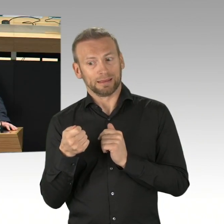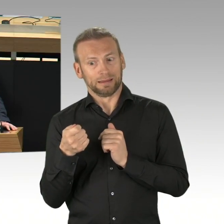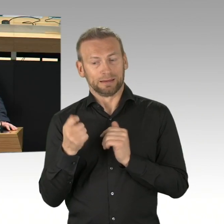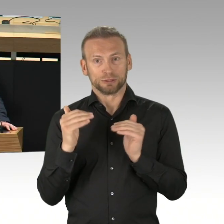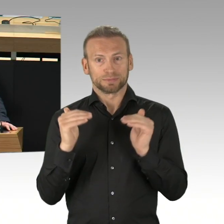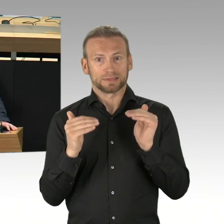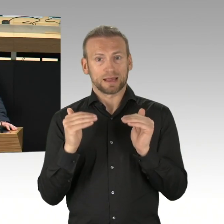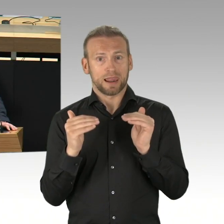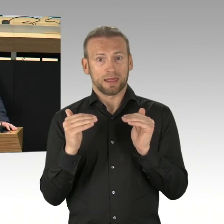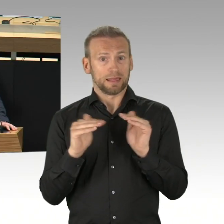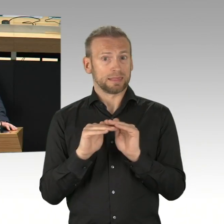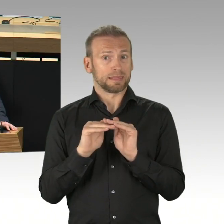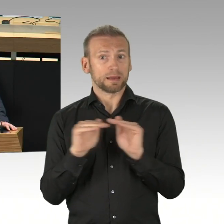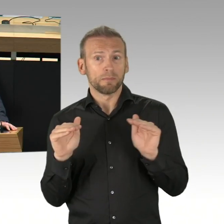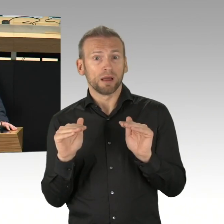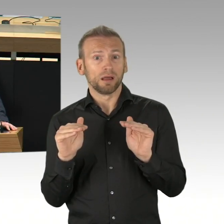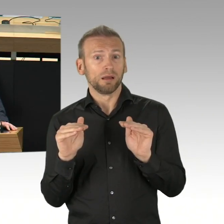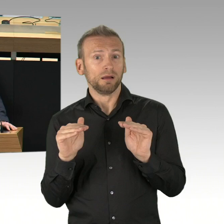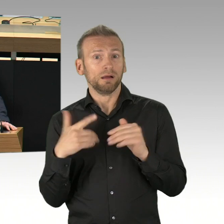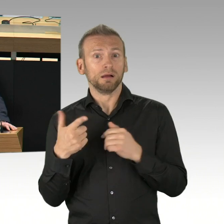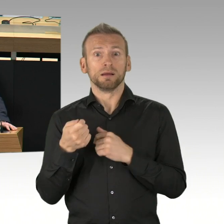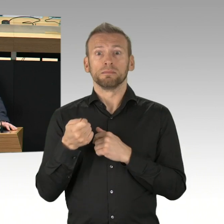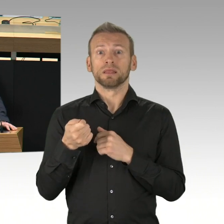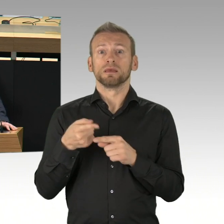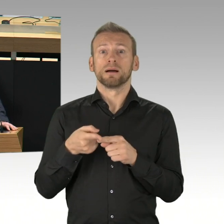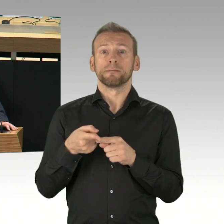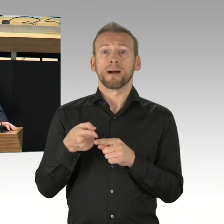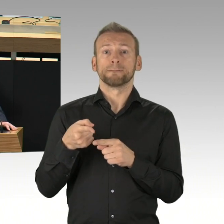haben Sie bereits eines Ihrer zentralen Versprechen gebrochen.